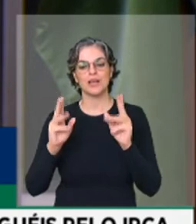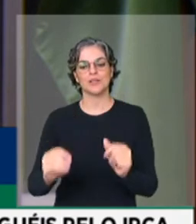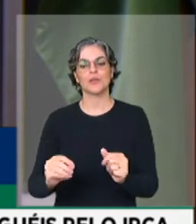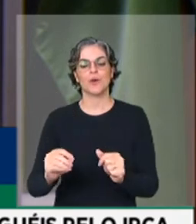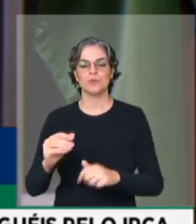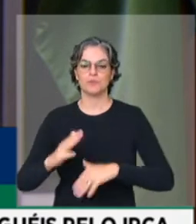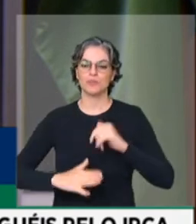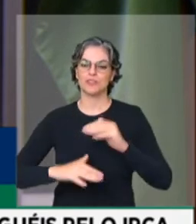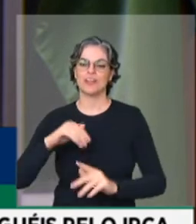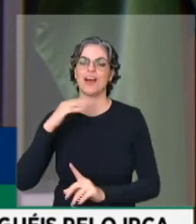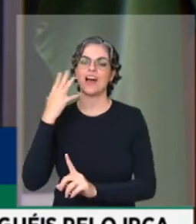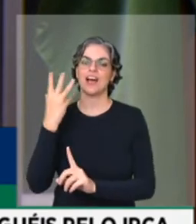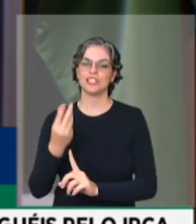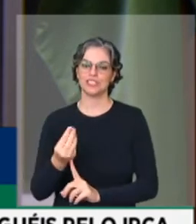ARTISTAS QUE TAMBÉM SERÃO CONTEMPLADOS, O SETOR DE